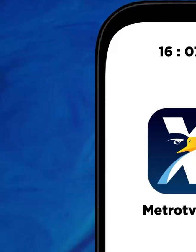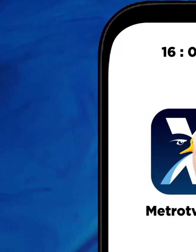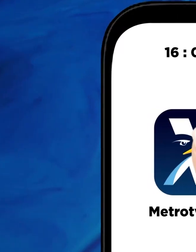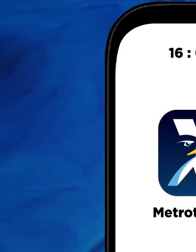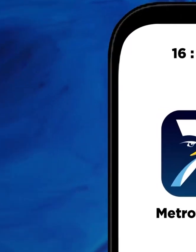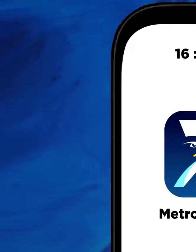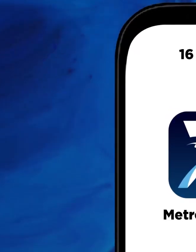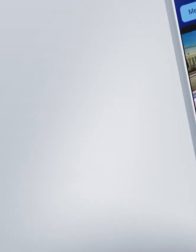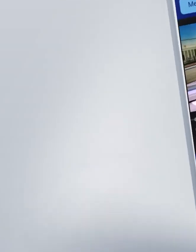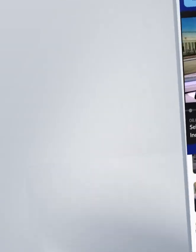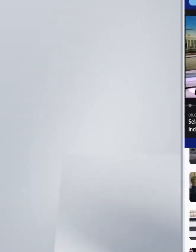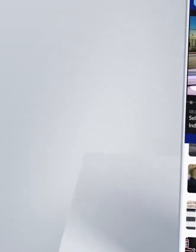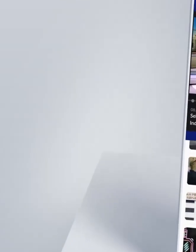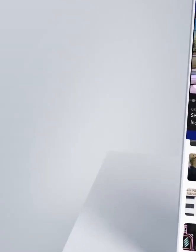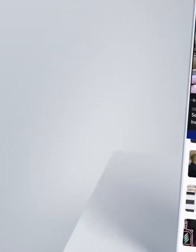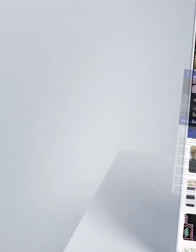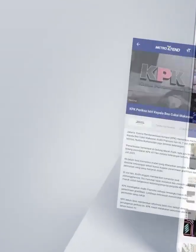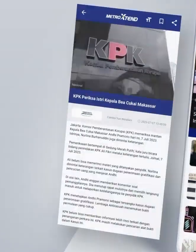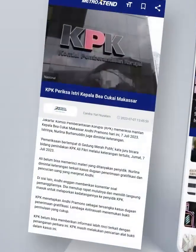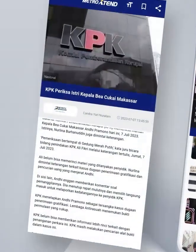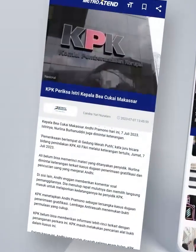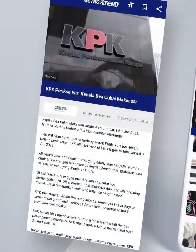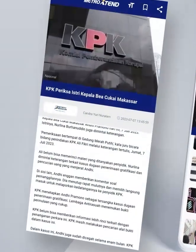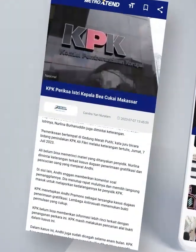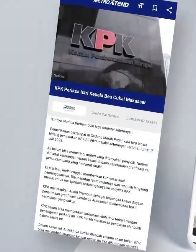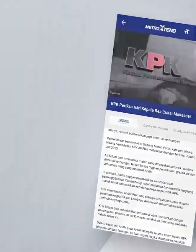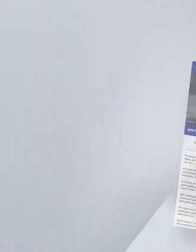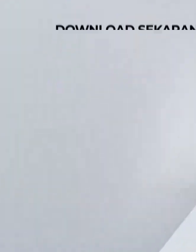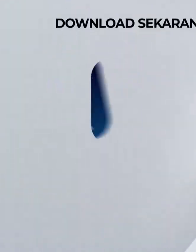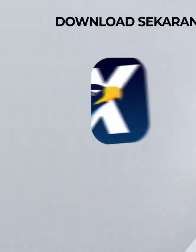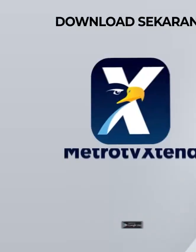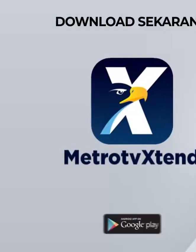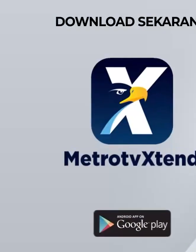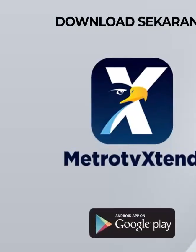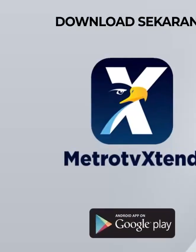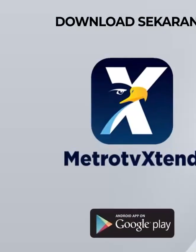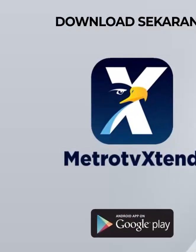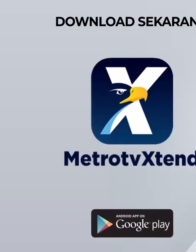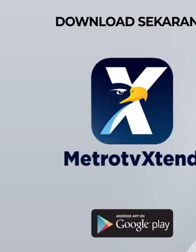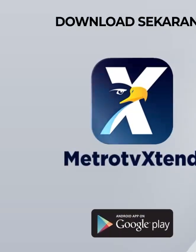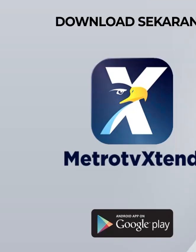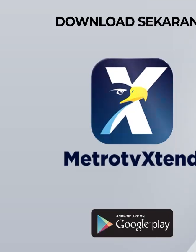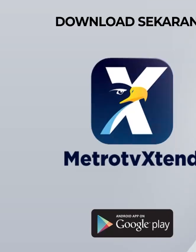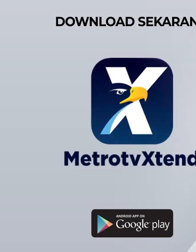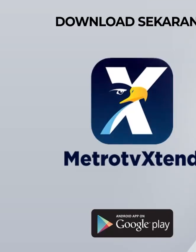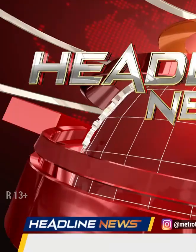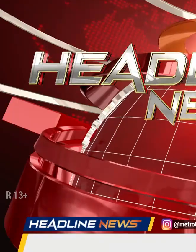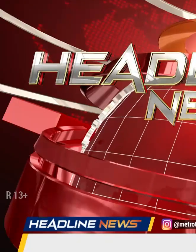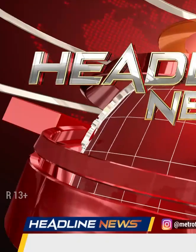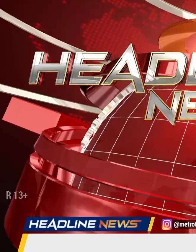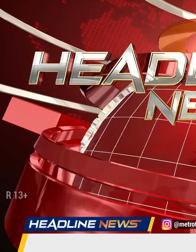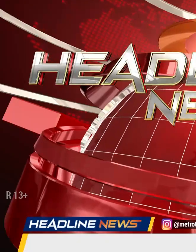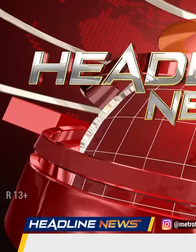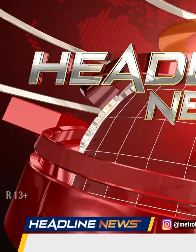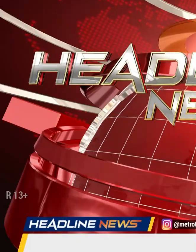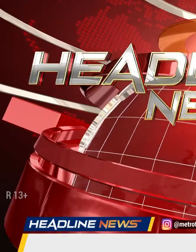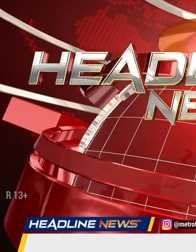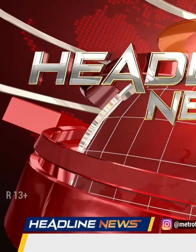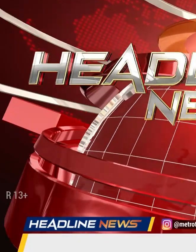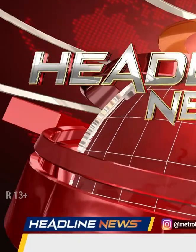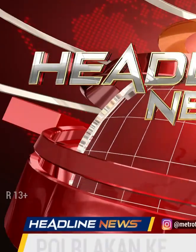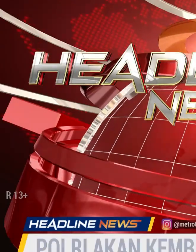jelajahi cara baru mendapatkan informasi download Metro TV extend sekarang akan